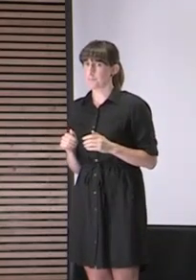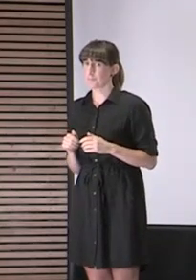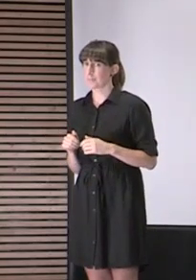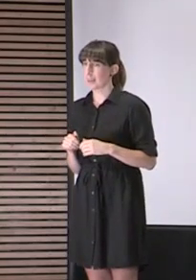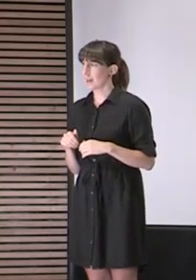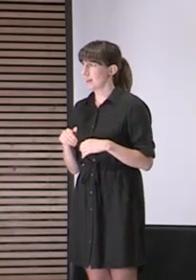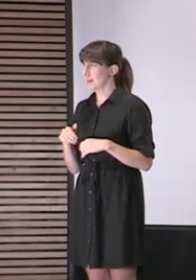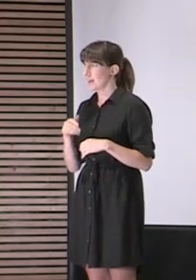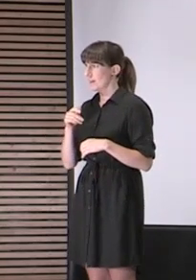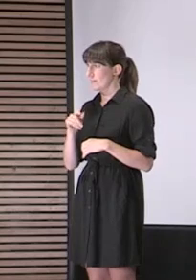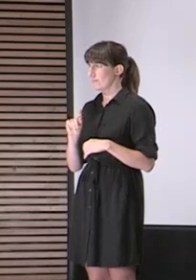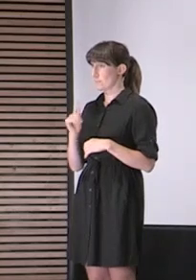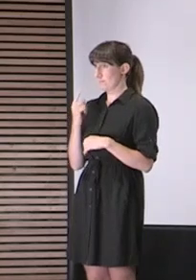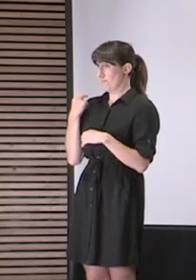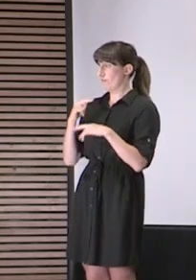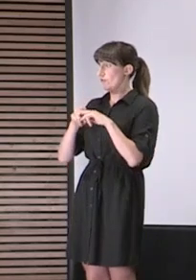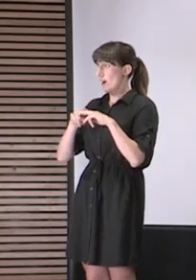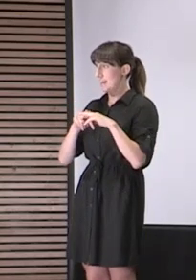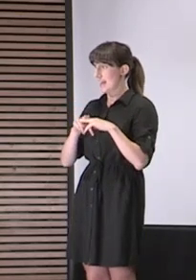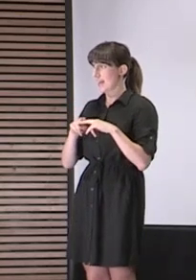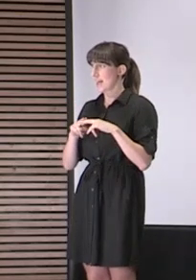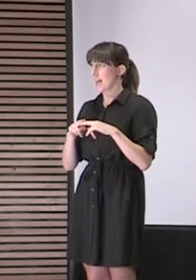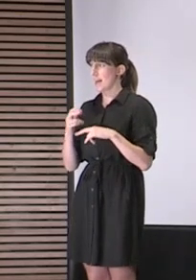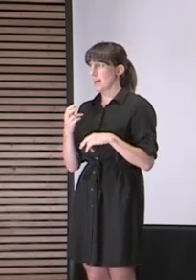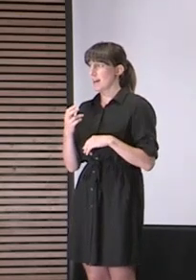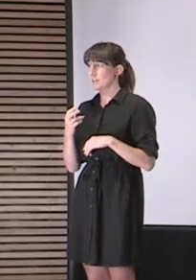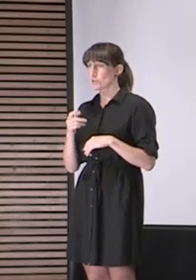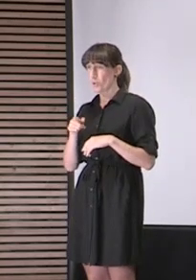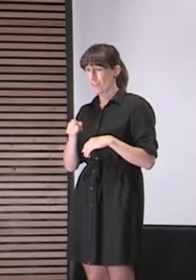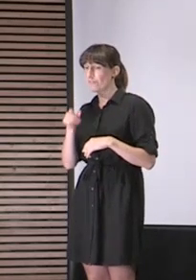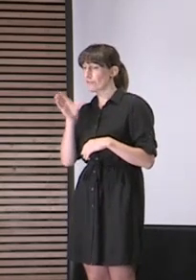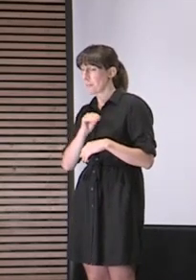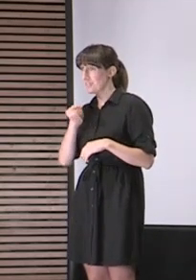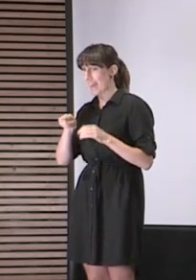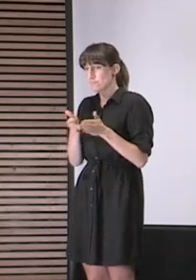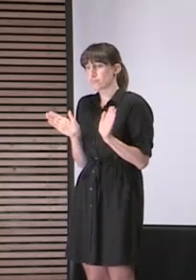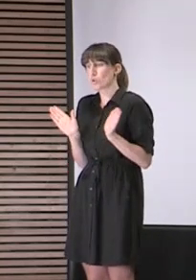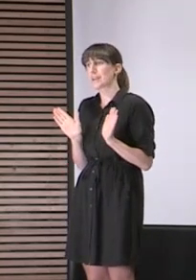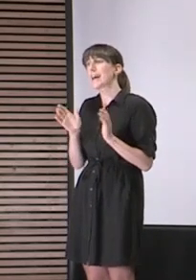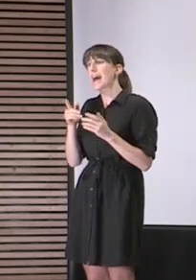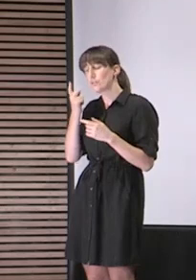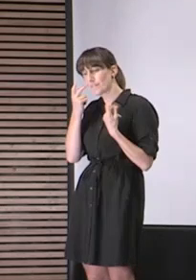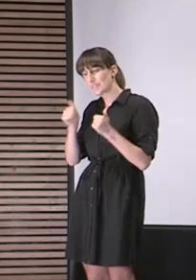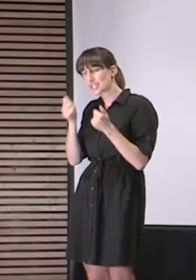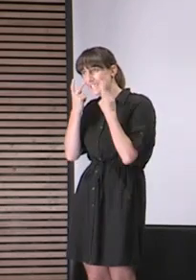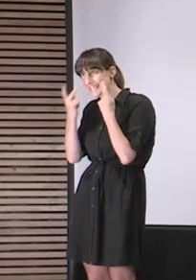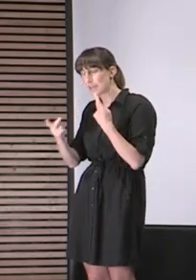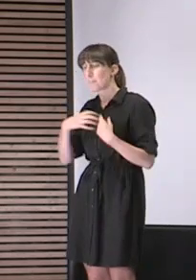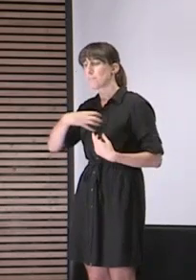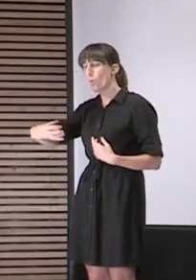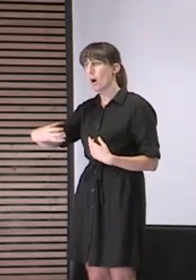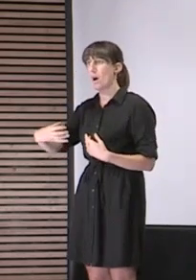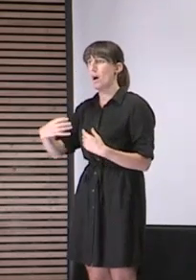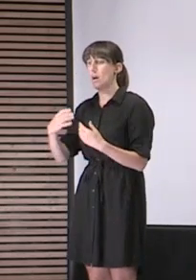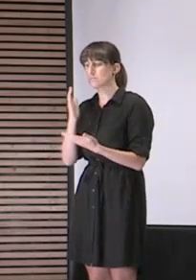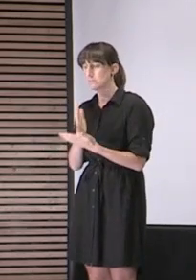La definición del caso se